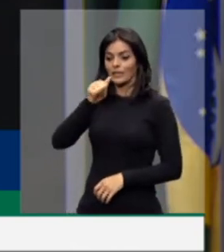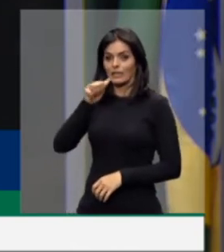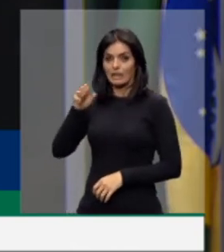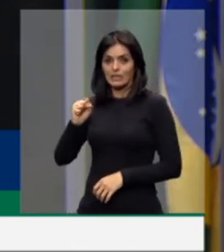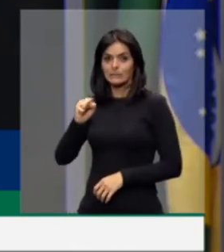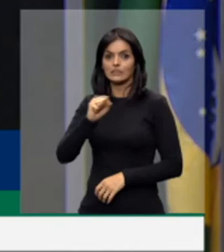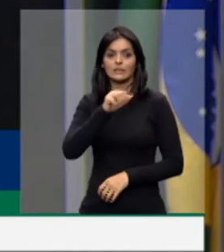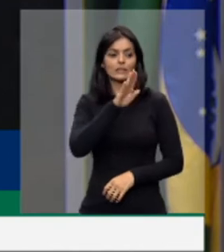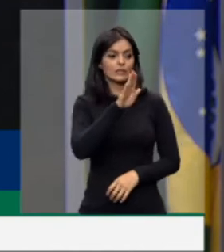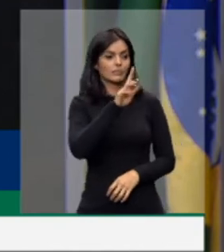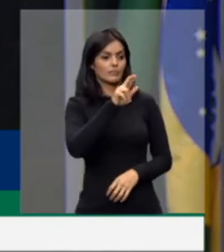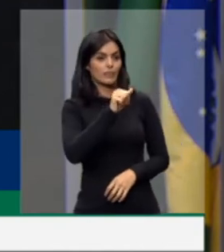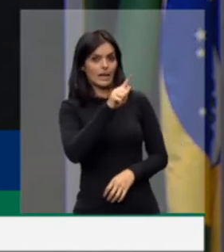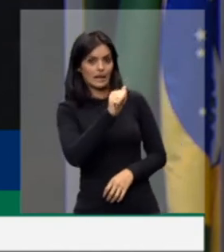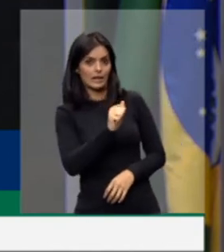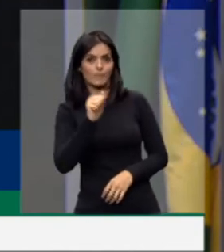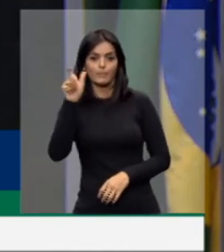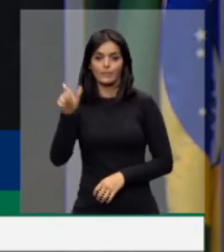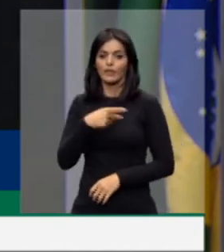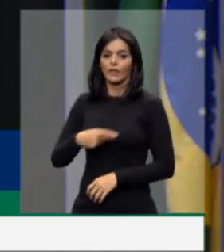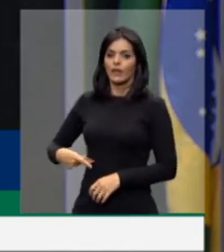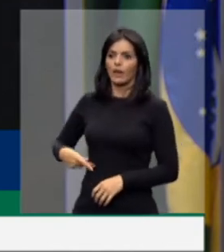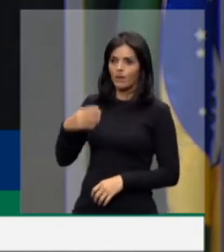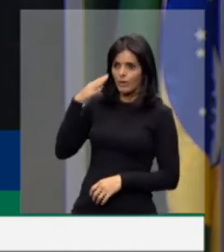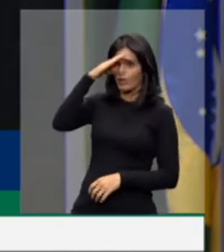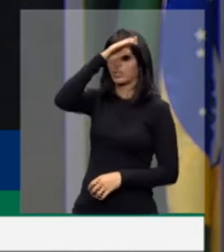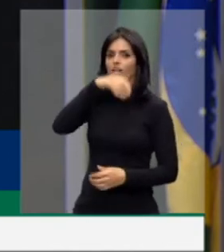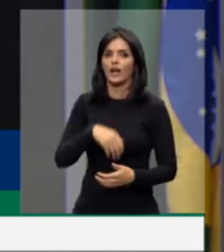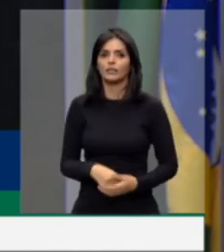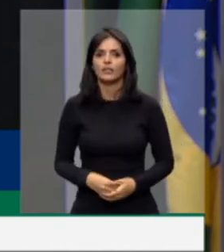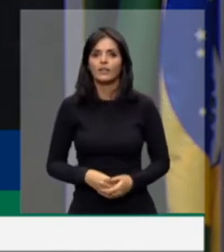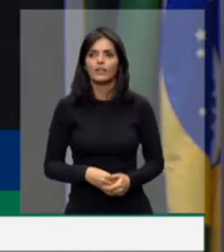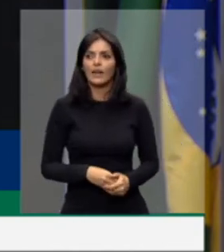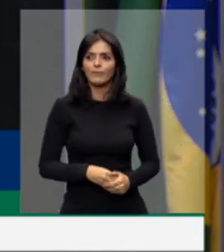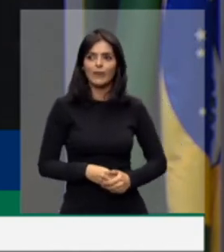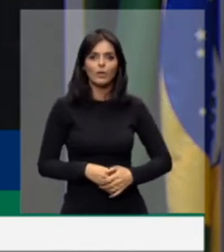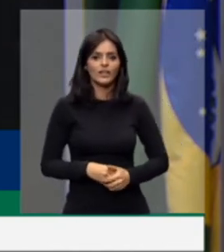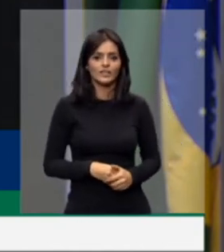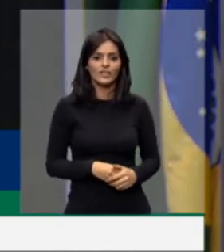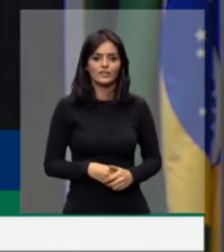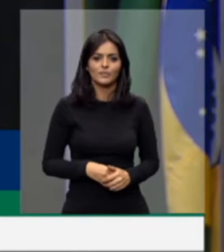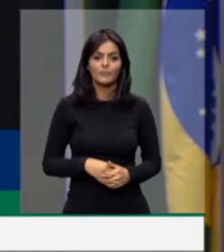OPORTUNIDADE DE CONVERSAR SOBRE ISSO COM O MINISTRO DA MINAS E ENERGIA, COM MINISTRO BRAGA NETO, COM O PRESIDENTE